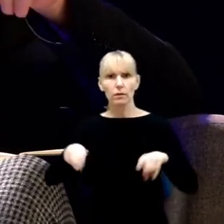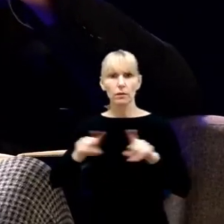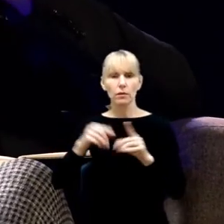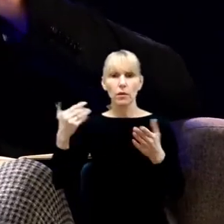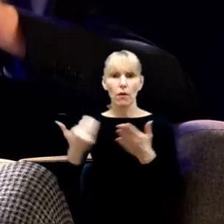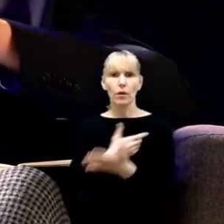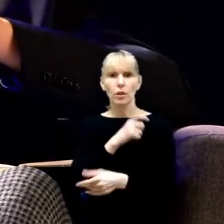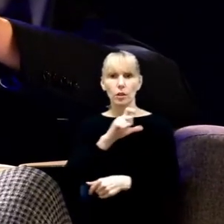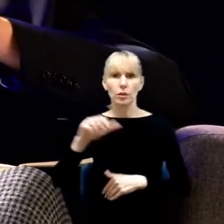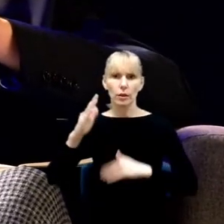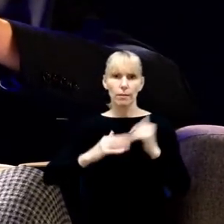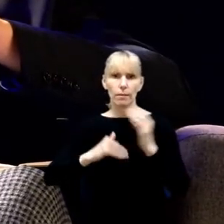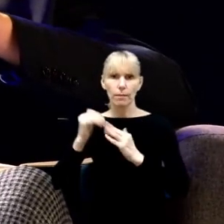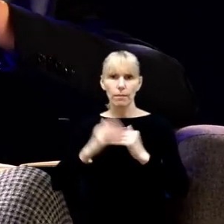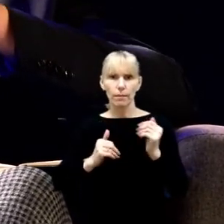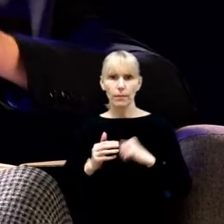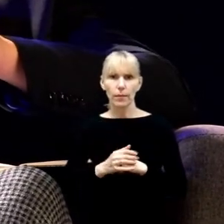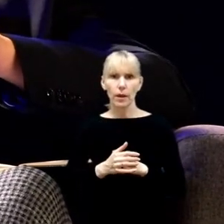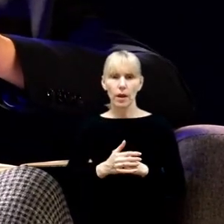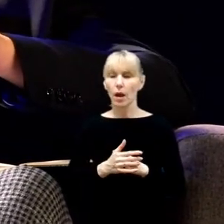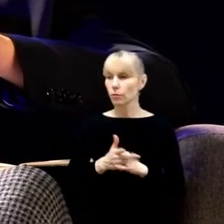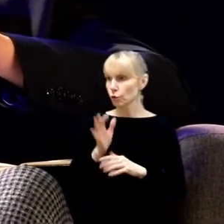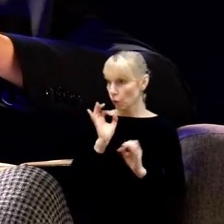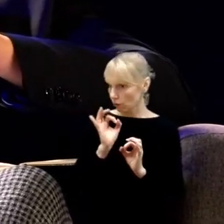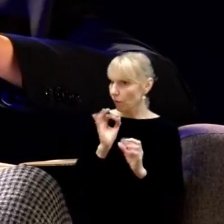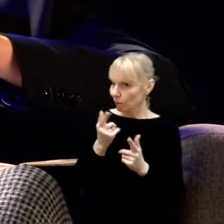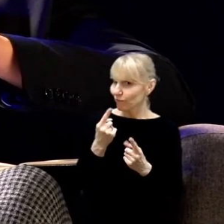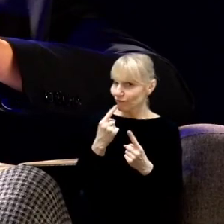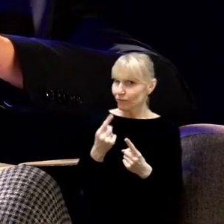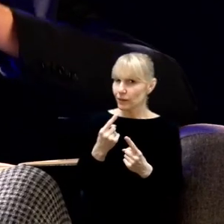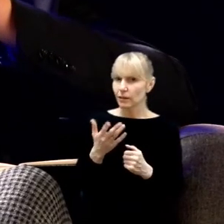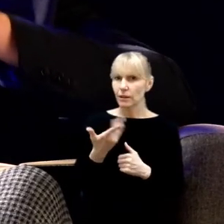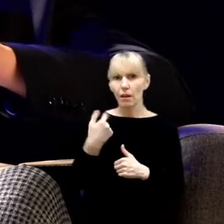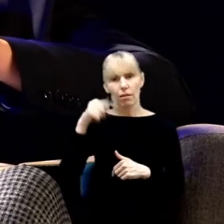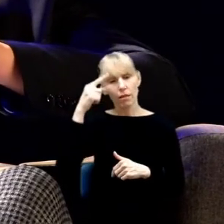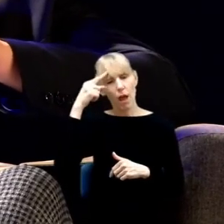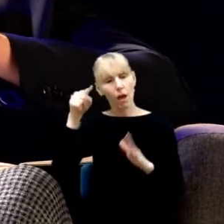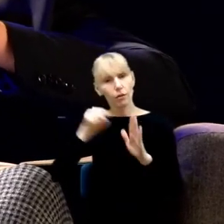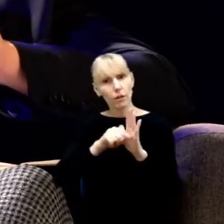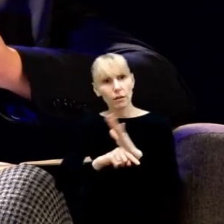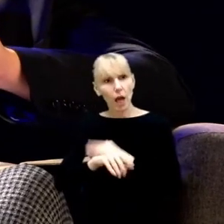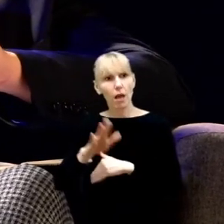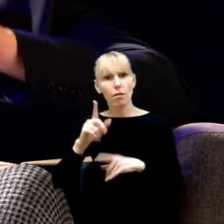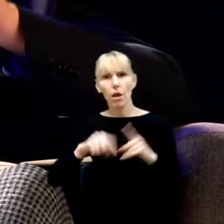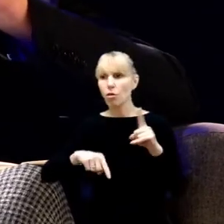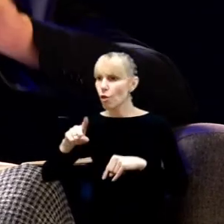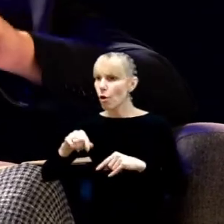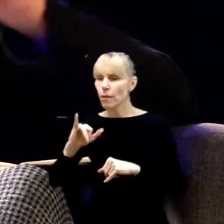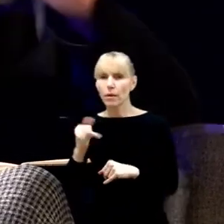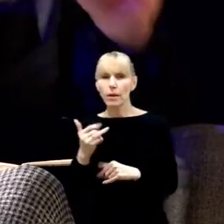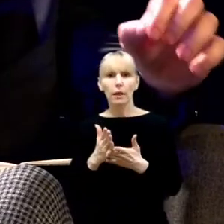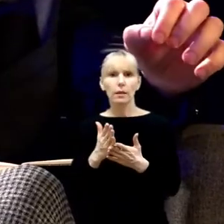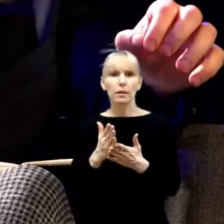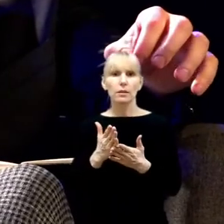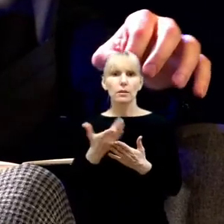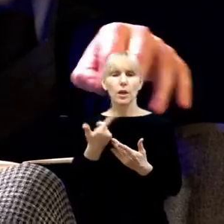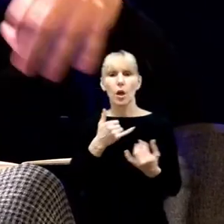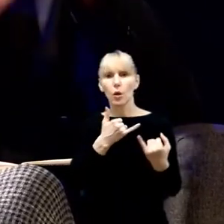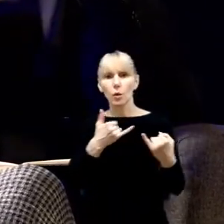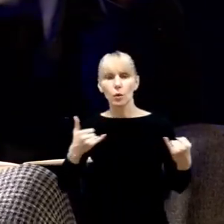Brzmi to bardzo dobrze, ale jakie to są normy i standardy? Jakie wyznaczyliście sobie podczas rozmaitych przedsięwzięć,